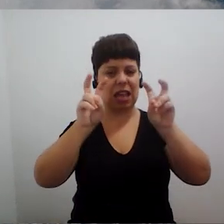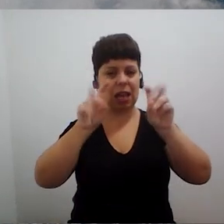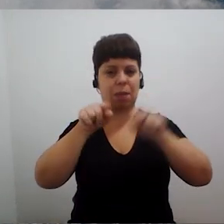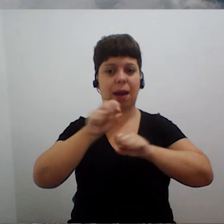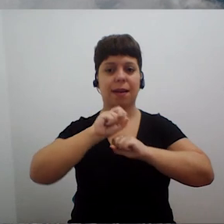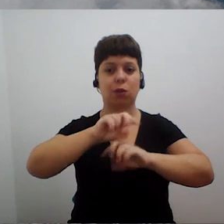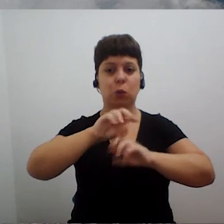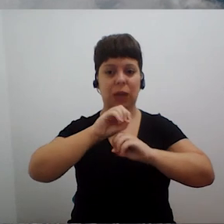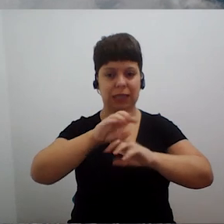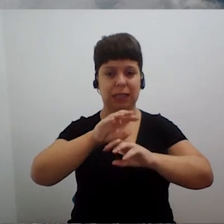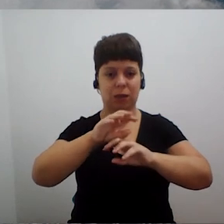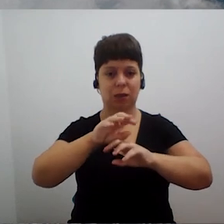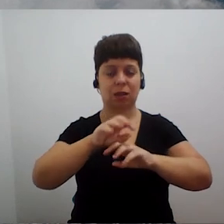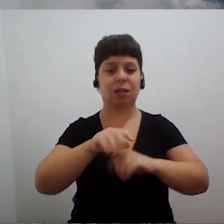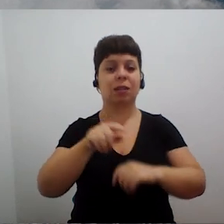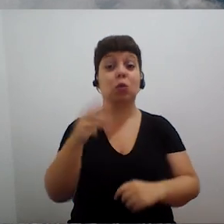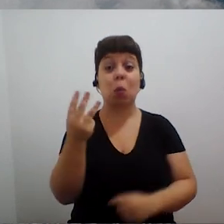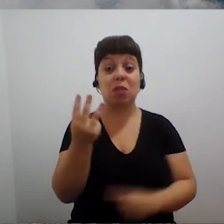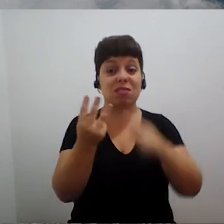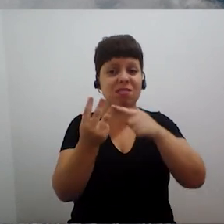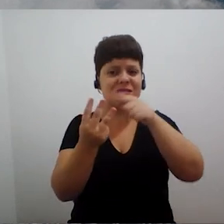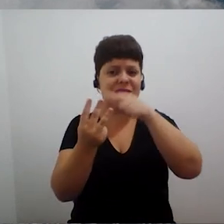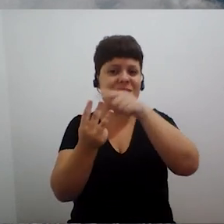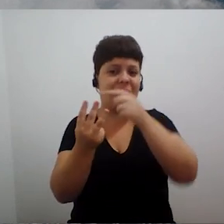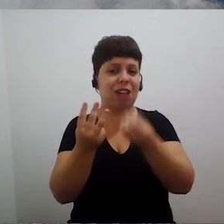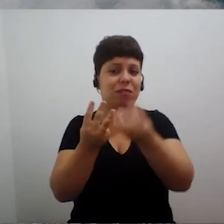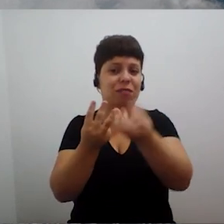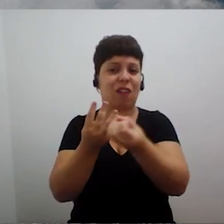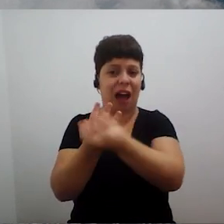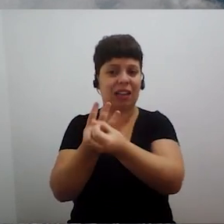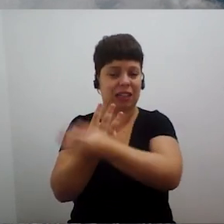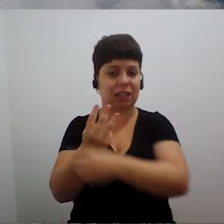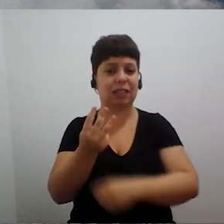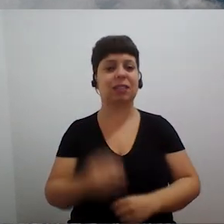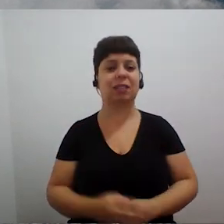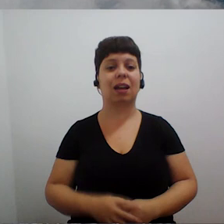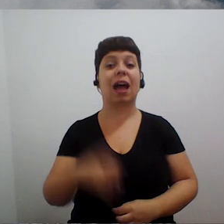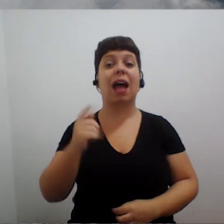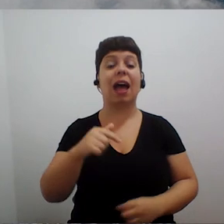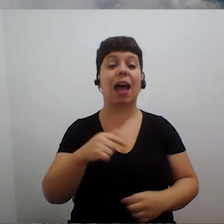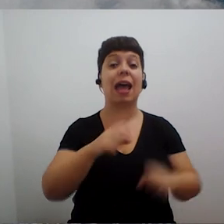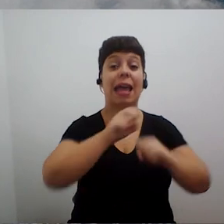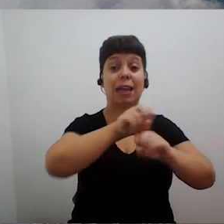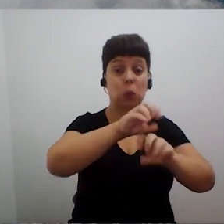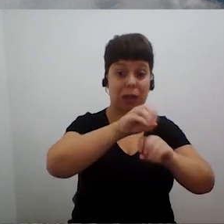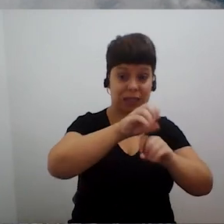a educação e ela está presente na fala de vocês três, de diferentes formas e a transformação